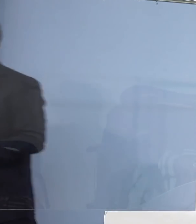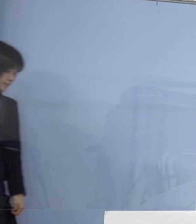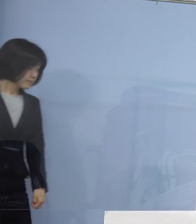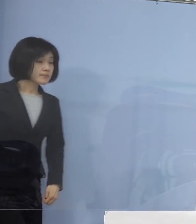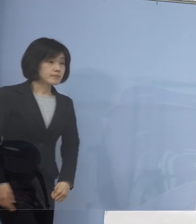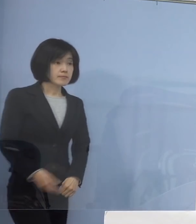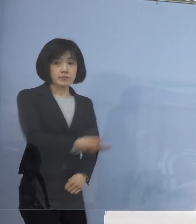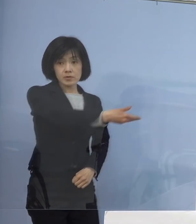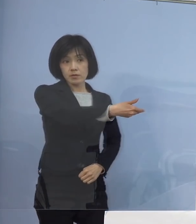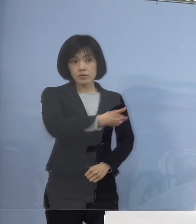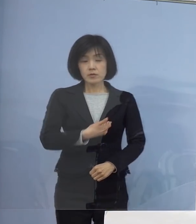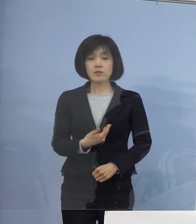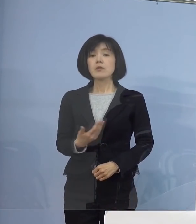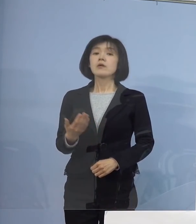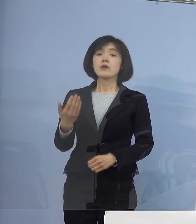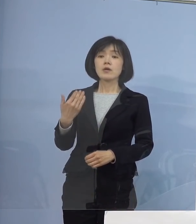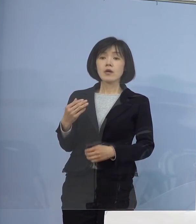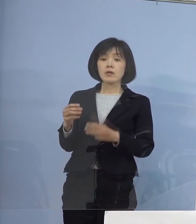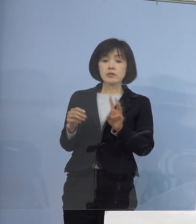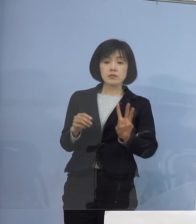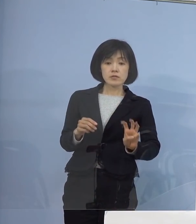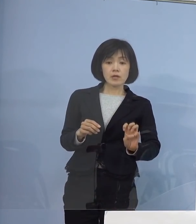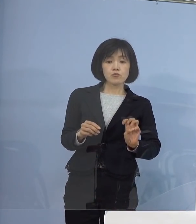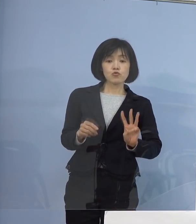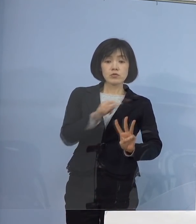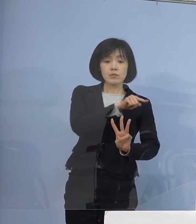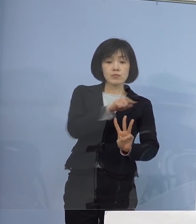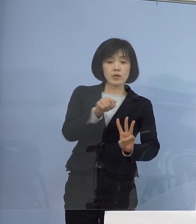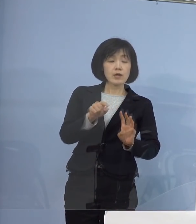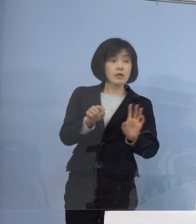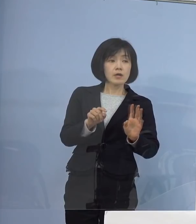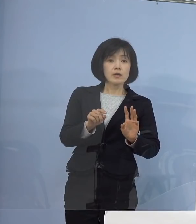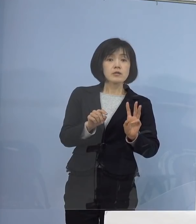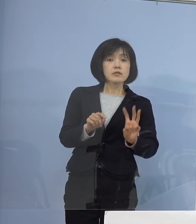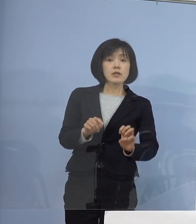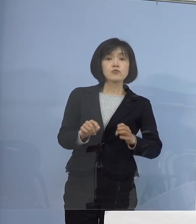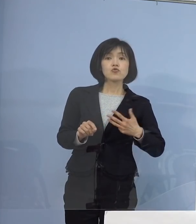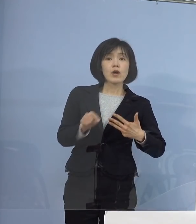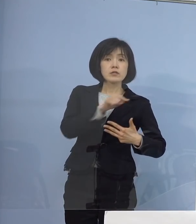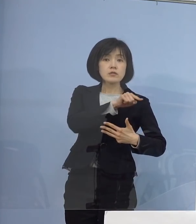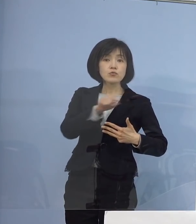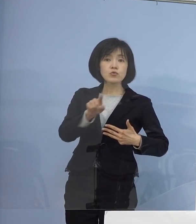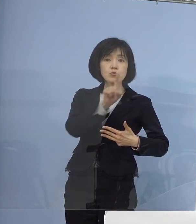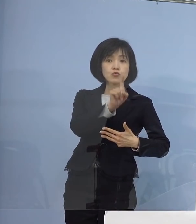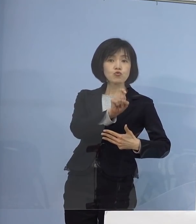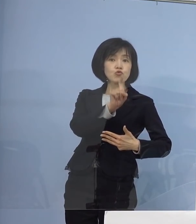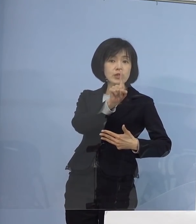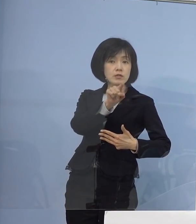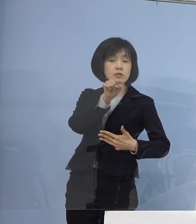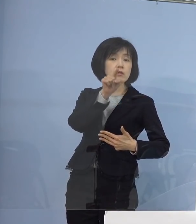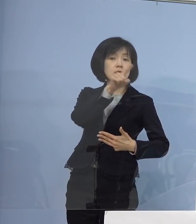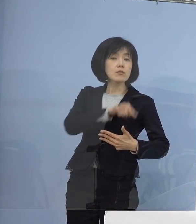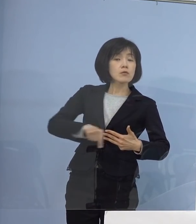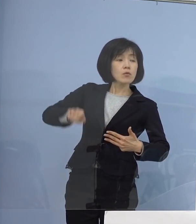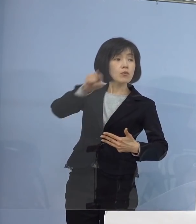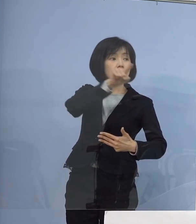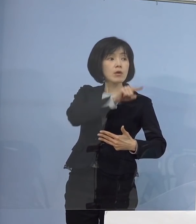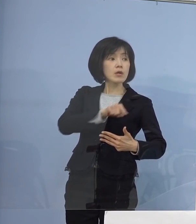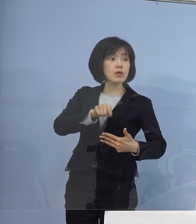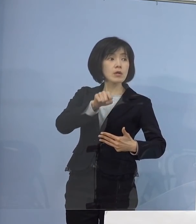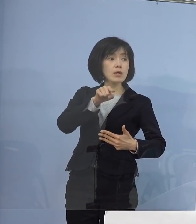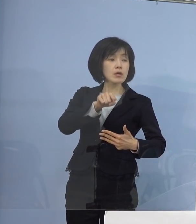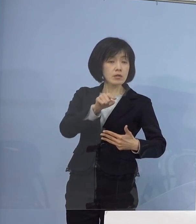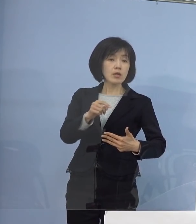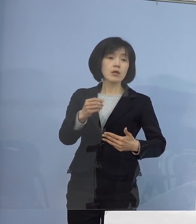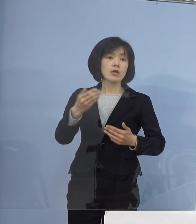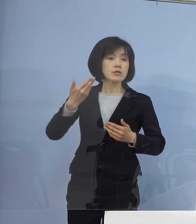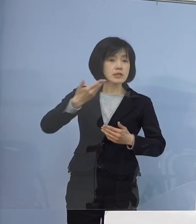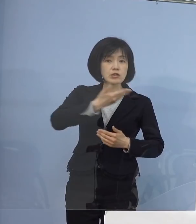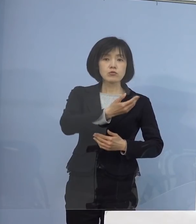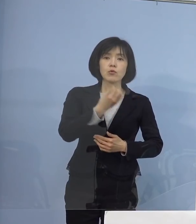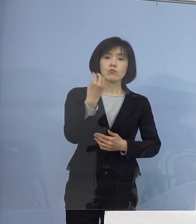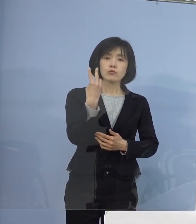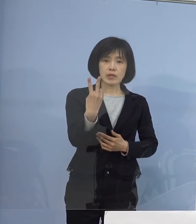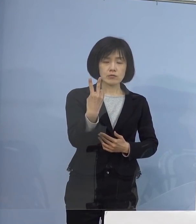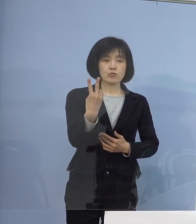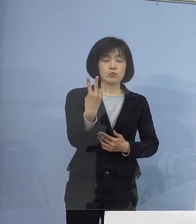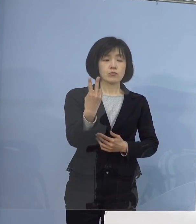（朝日新聞社） 先ほどの38分の11の数字についてもう2点教えて下さい